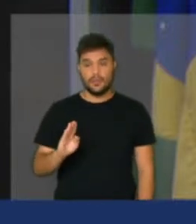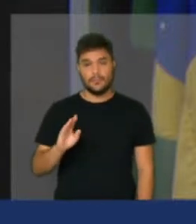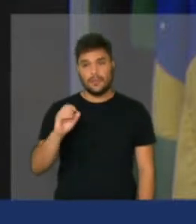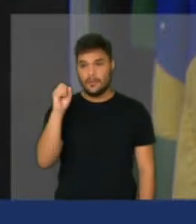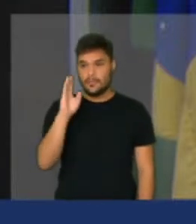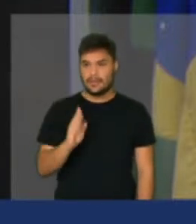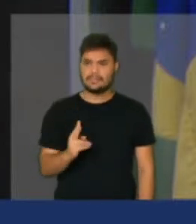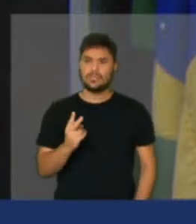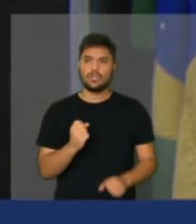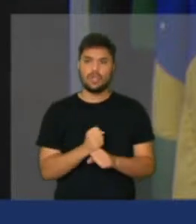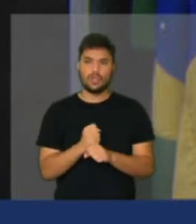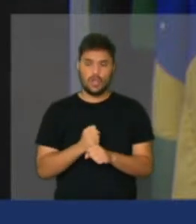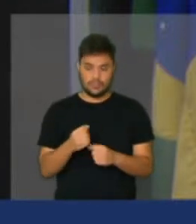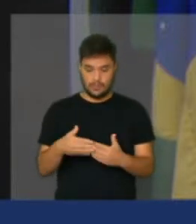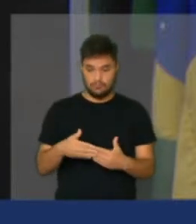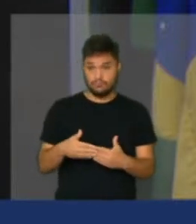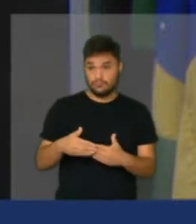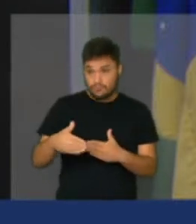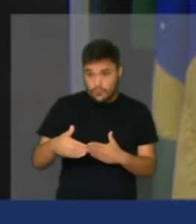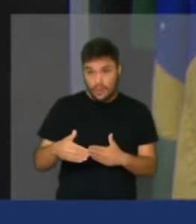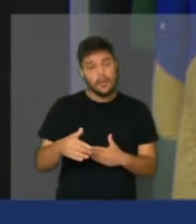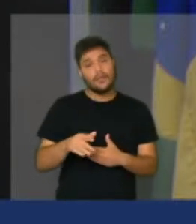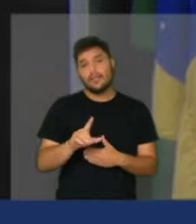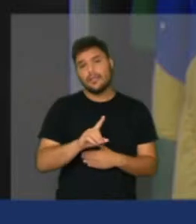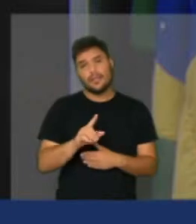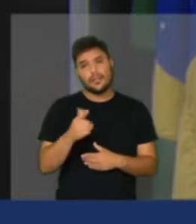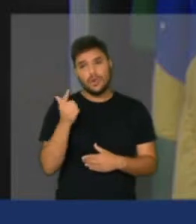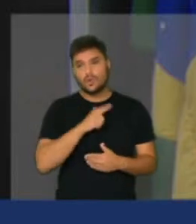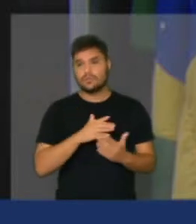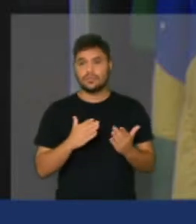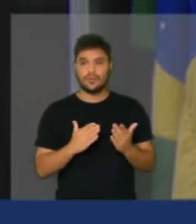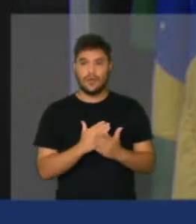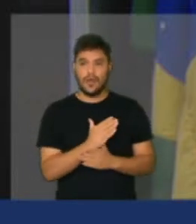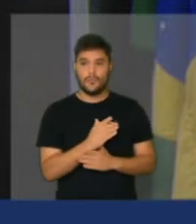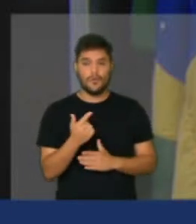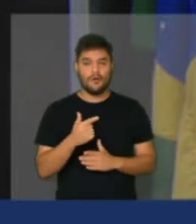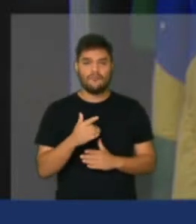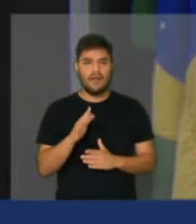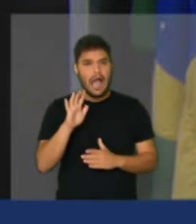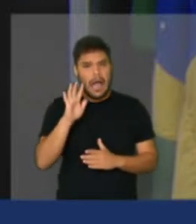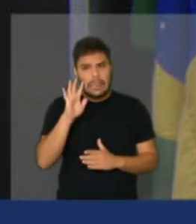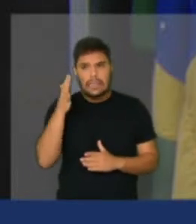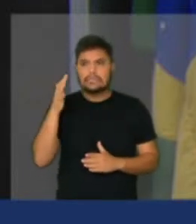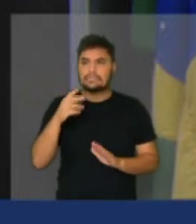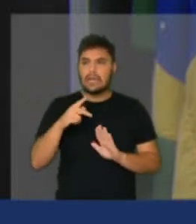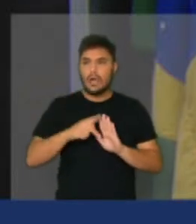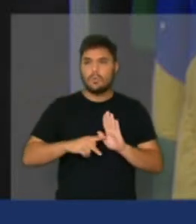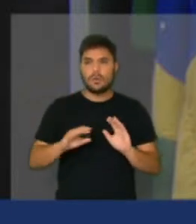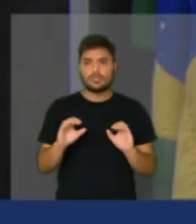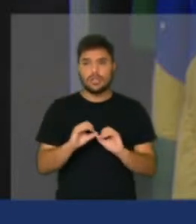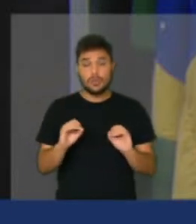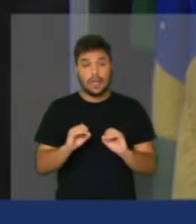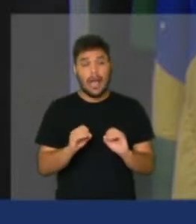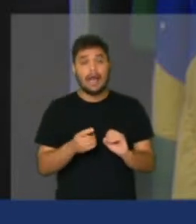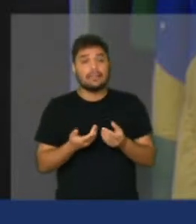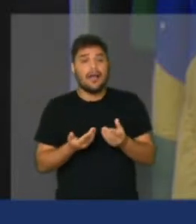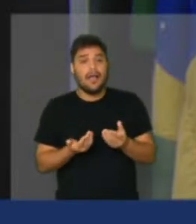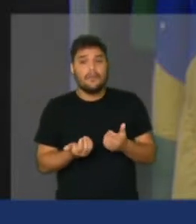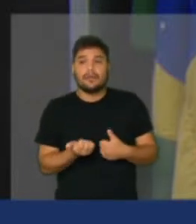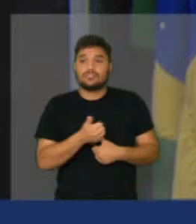SEGUINTES, SEM QUE FOSSE APROVADO, NENHUMA MEDIDA COMPENSATÓRIA DEVIDAMENTE PARA OS MUNICÍPIOS, PELA